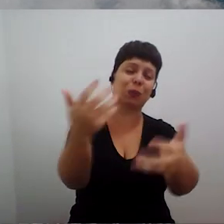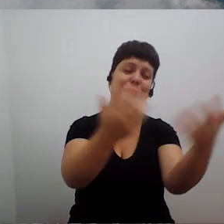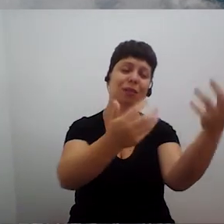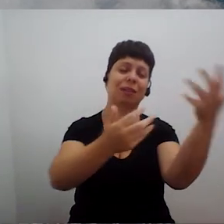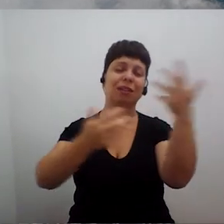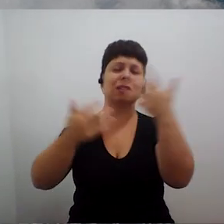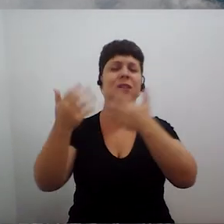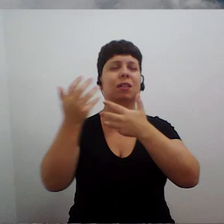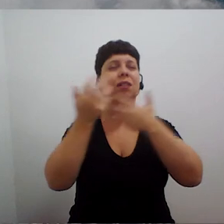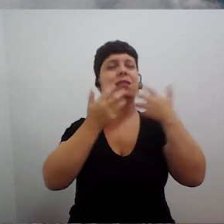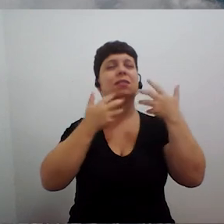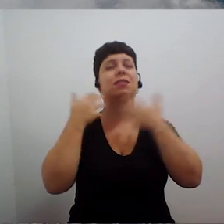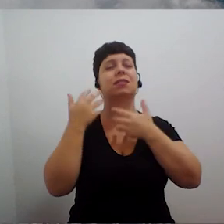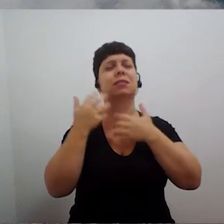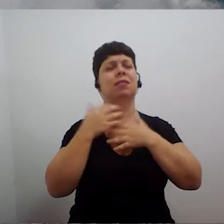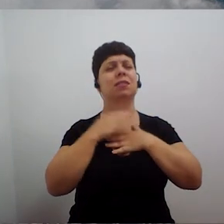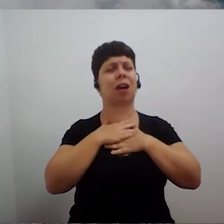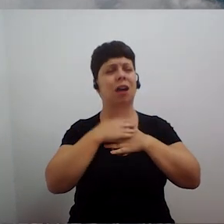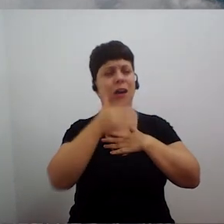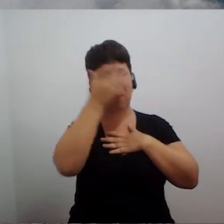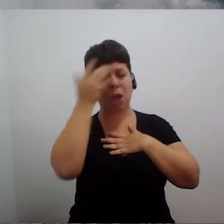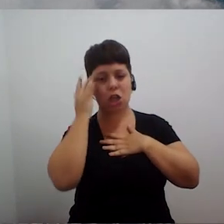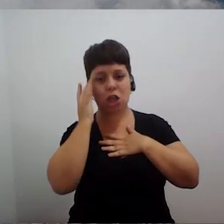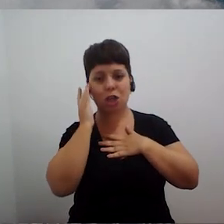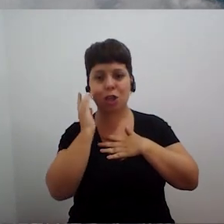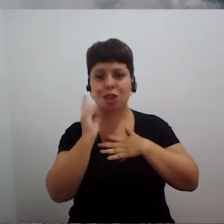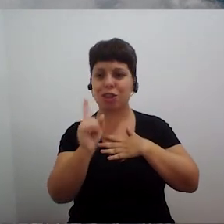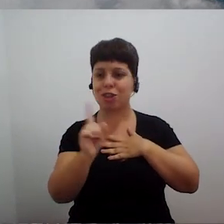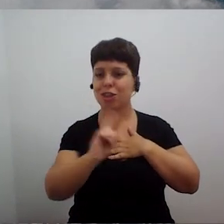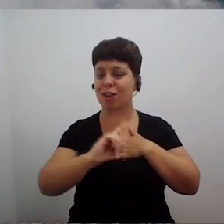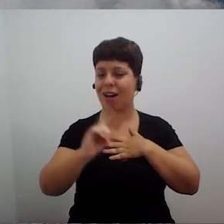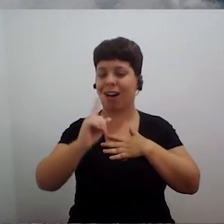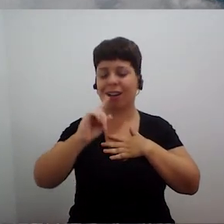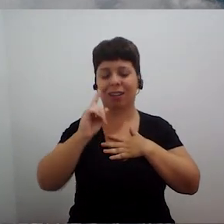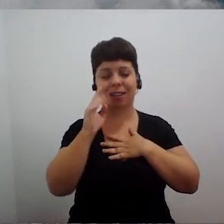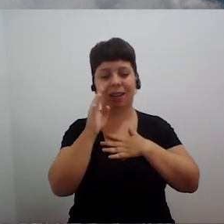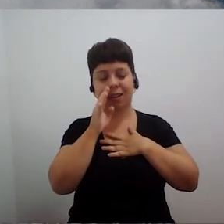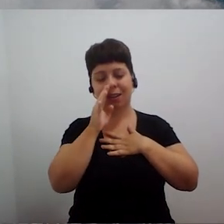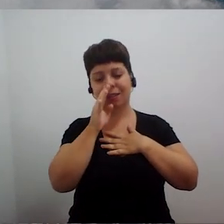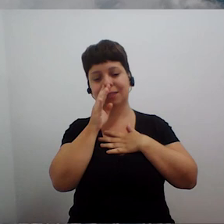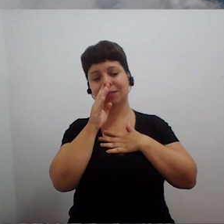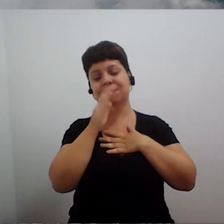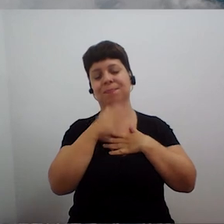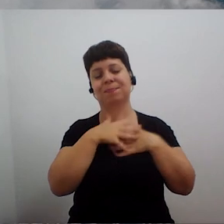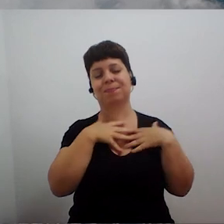Não era canto de gente Bonito de admirar